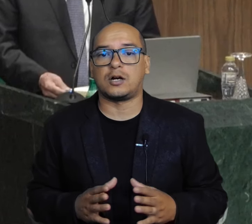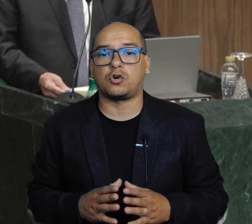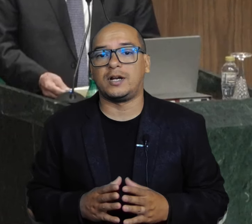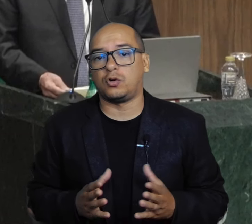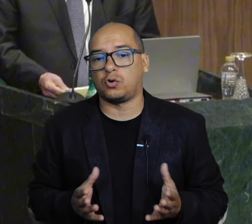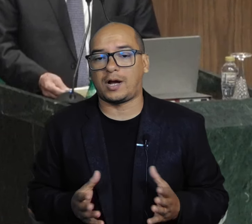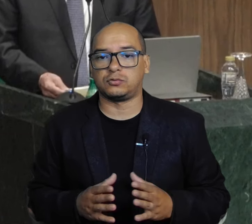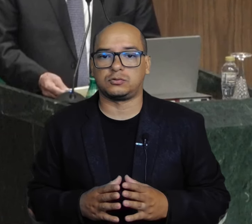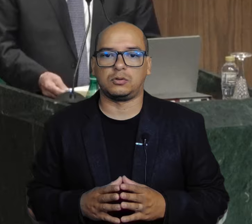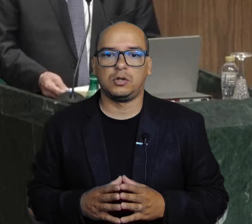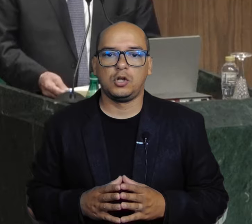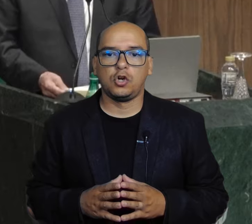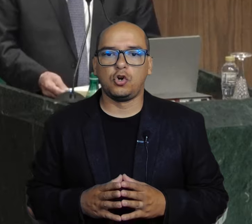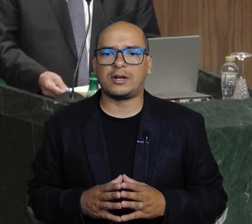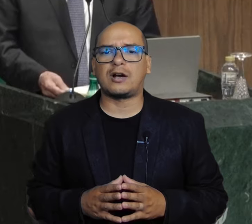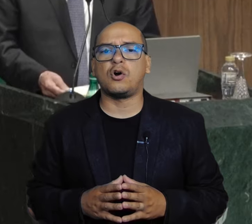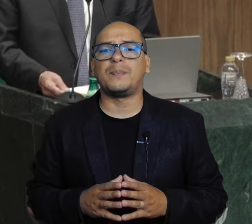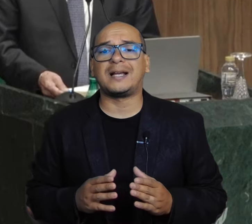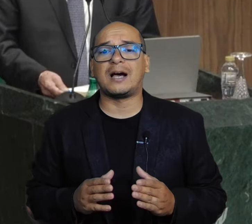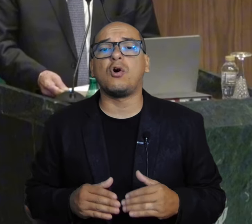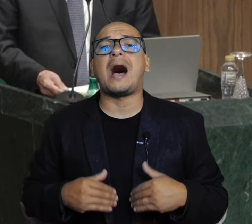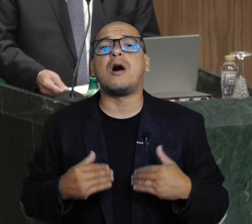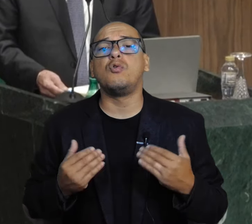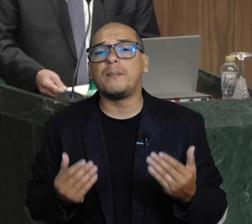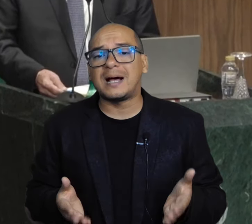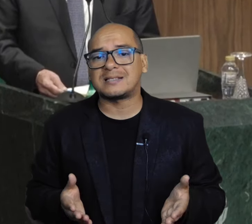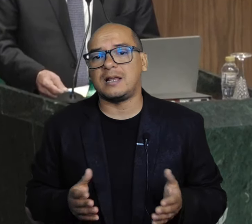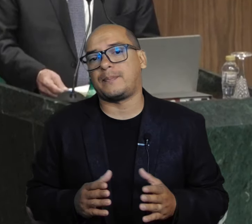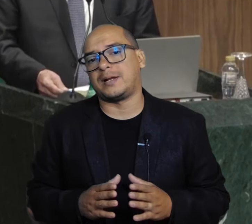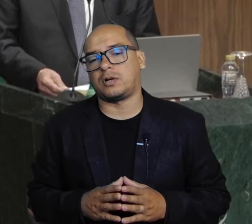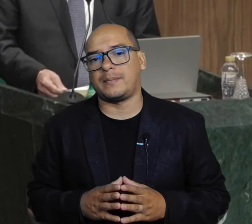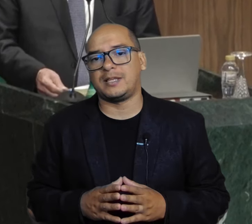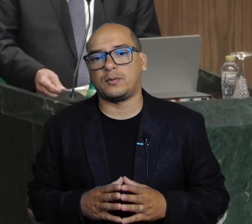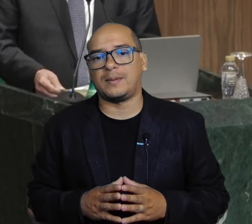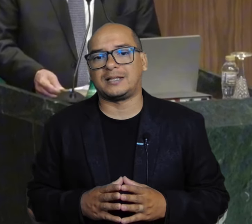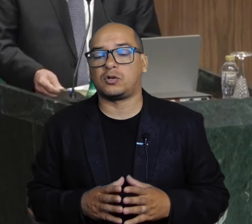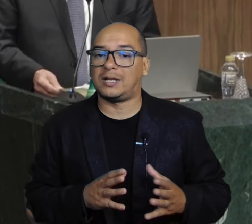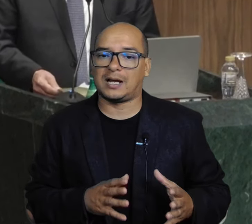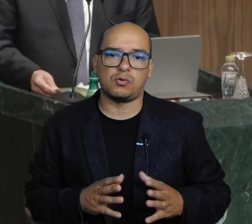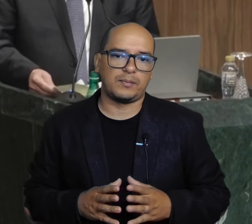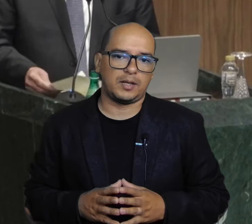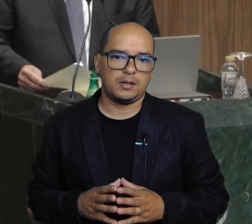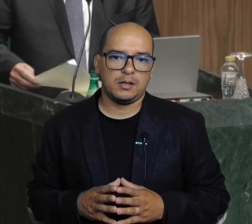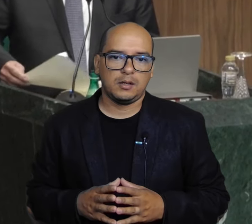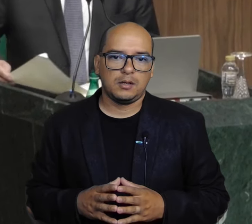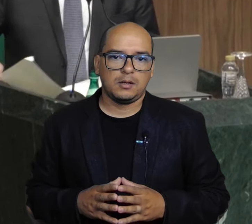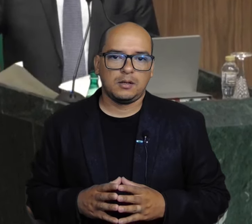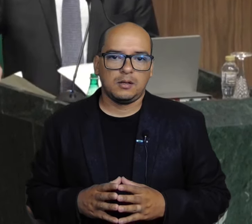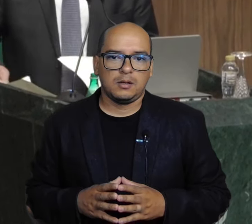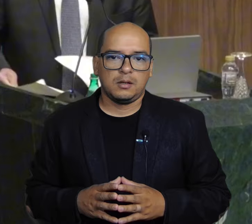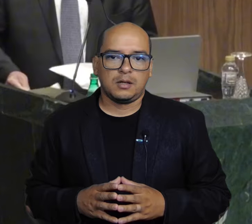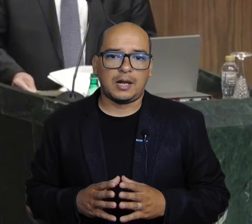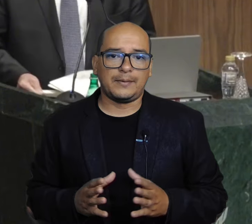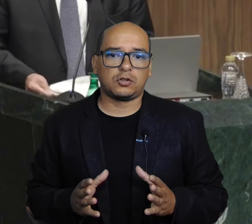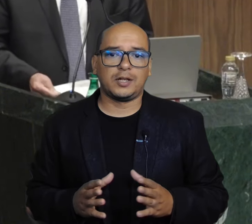con el holocausto lo que ha complicado aún más el panorama diplomático de la Cumbre la victoria de